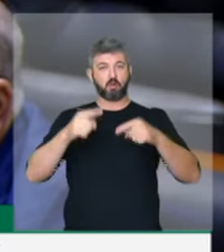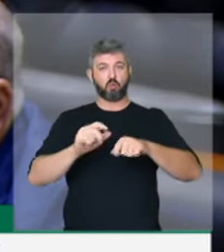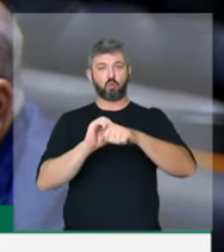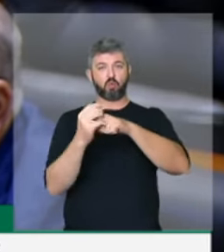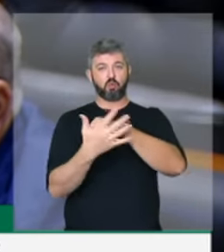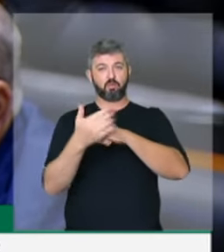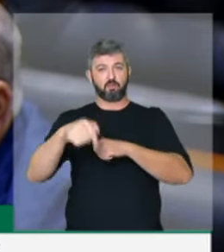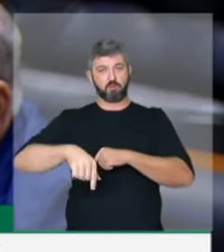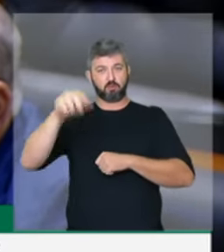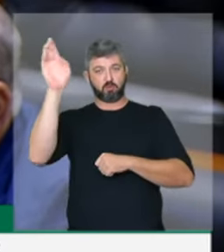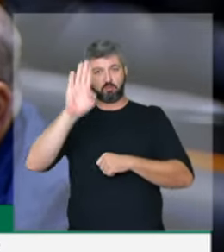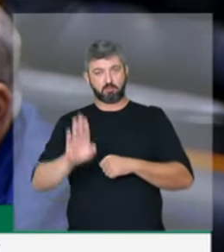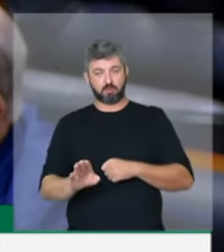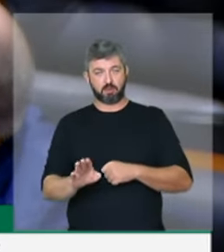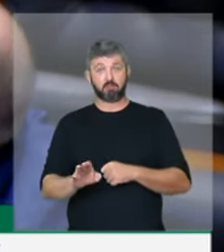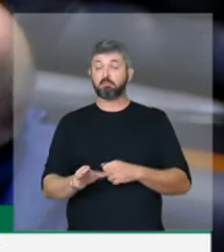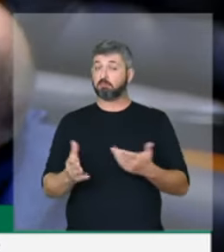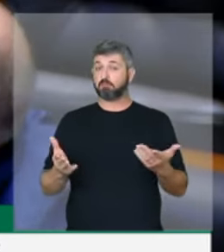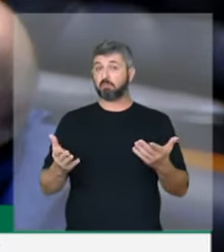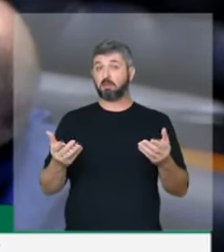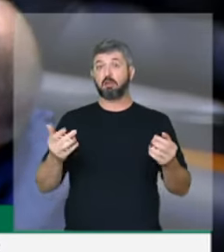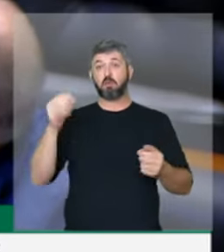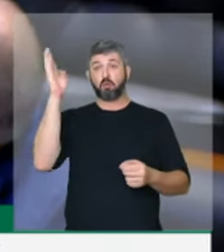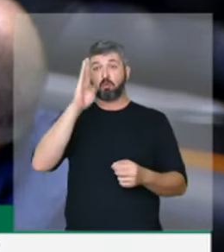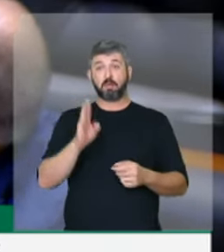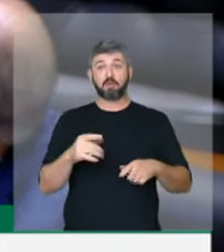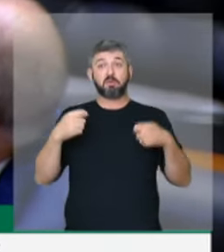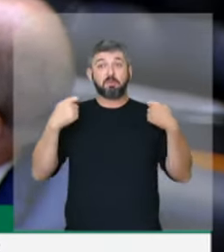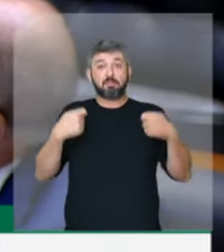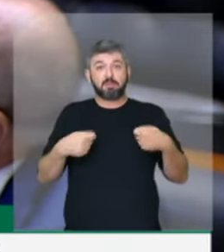ESSE PAÍS ESTÁ PRECISANDO DE LIDERANÇAS SÉRIAS E COMPROMETIDAS PARA RESOLVER ESSE GRANDE PROBLEMA QUE O